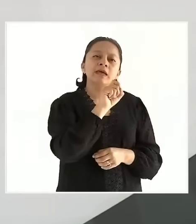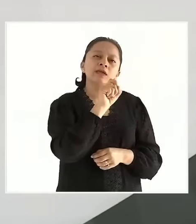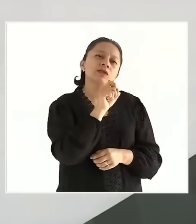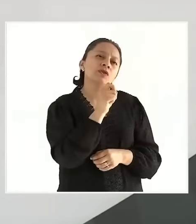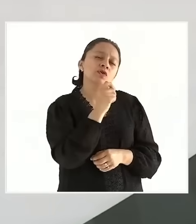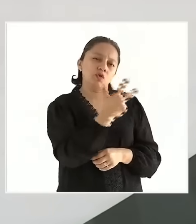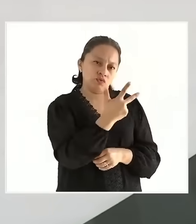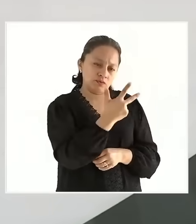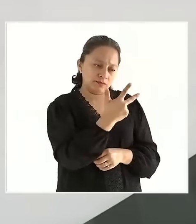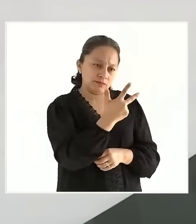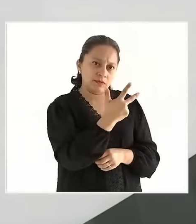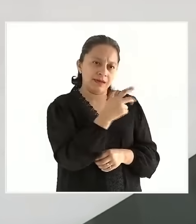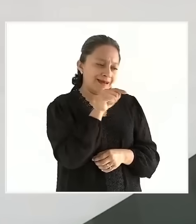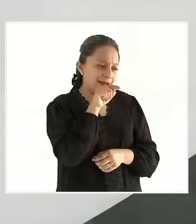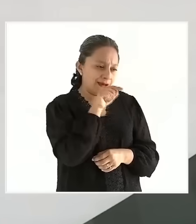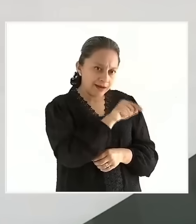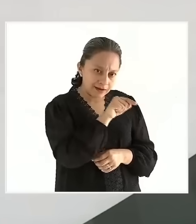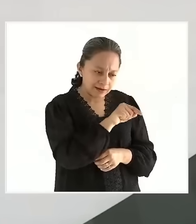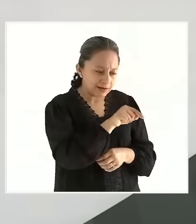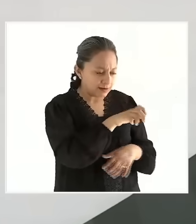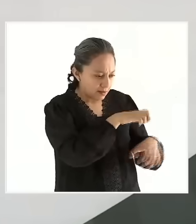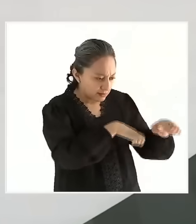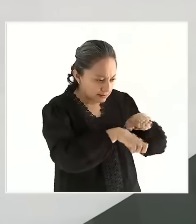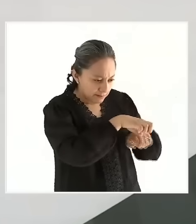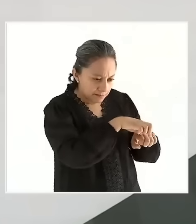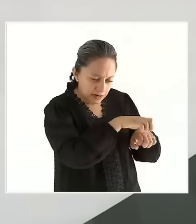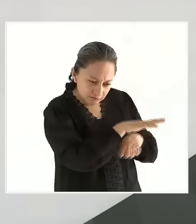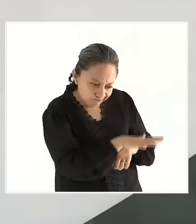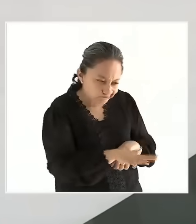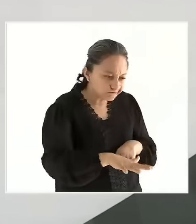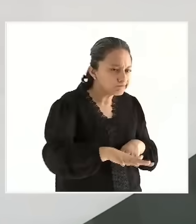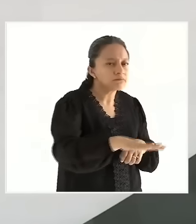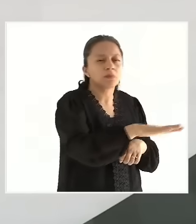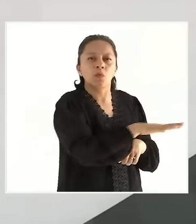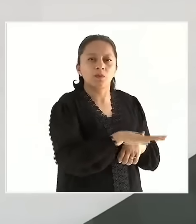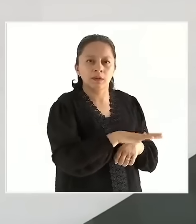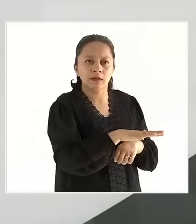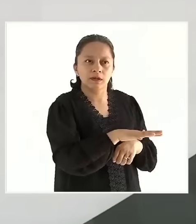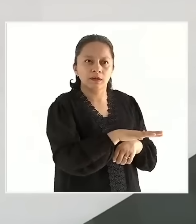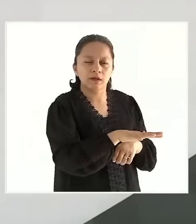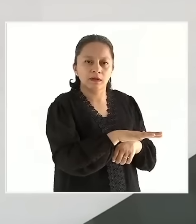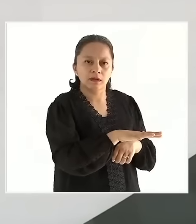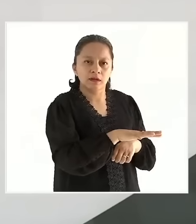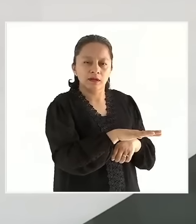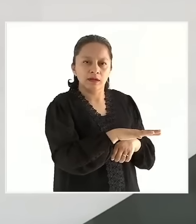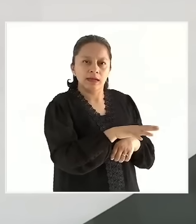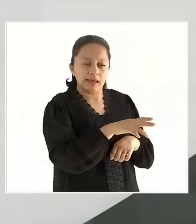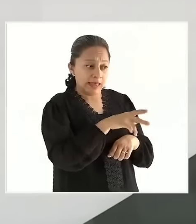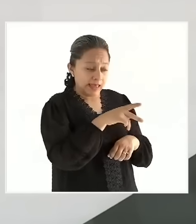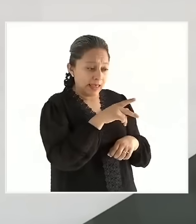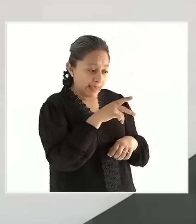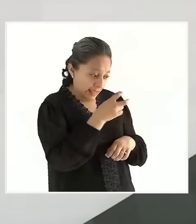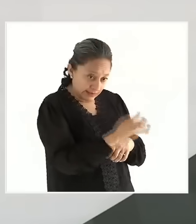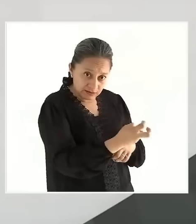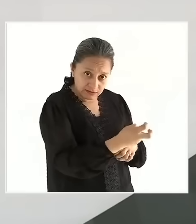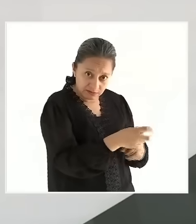el que se considere a las empresas públicas que no son monopolio porque son empresas de la nación